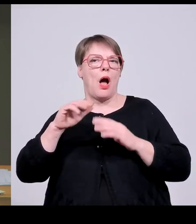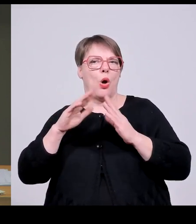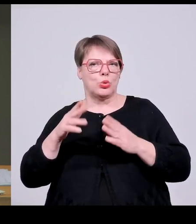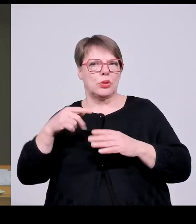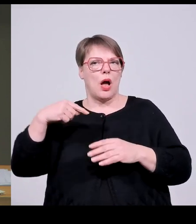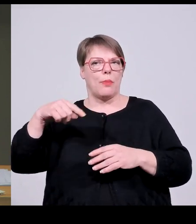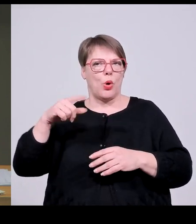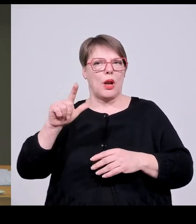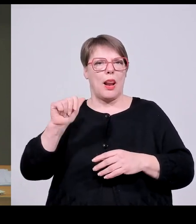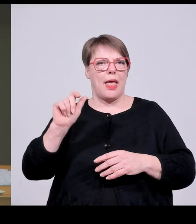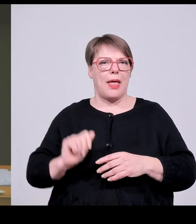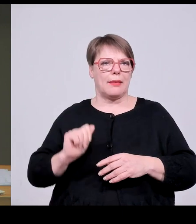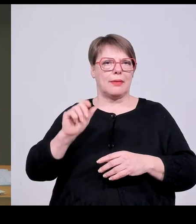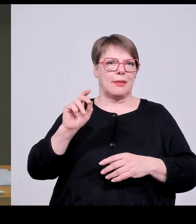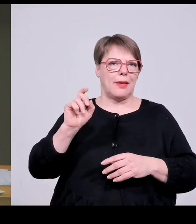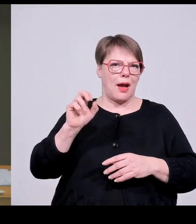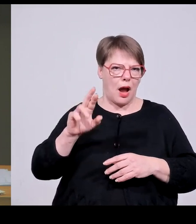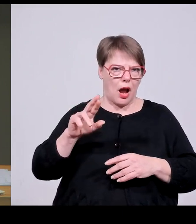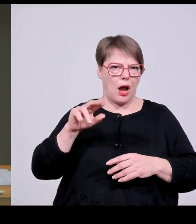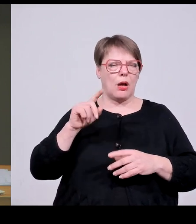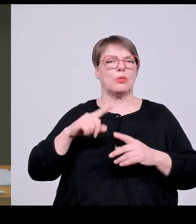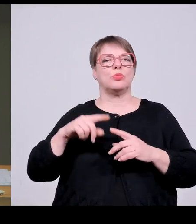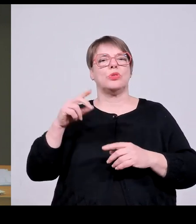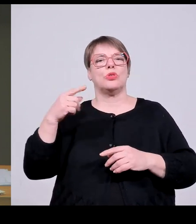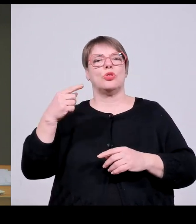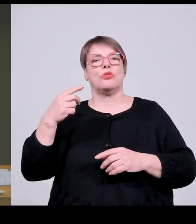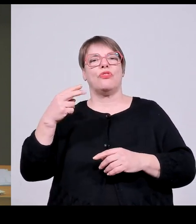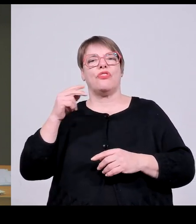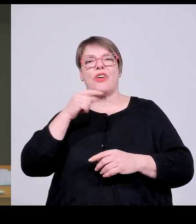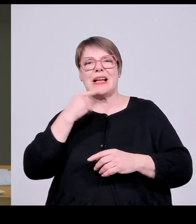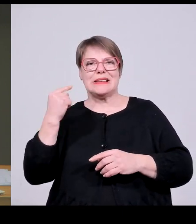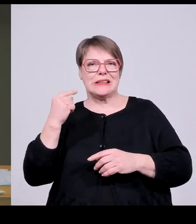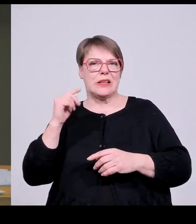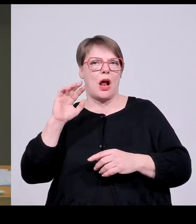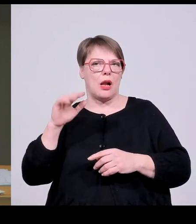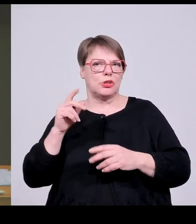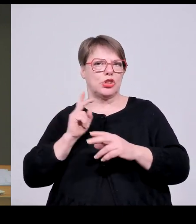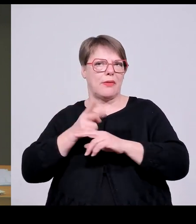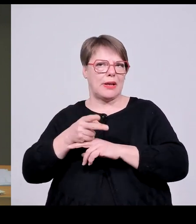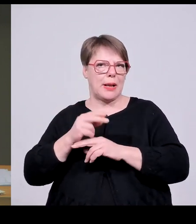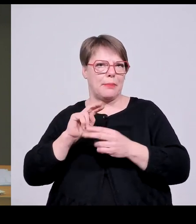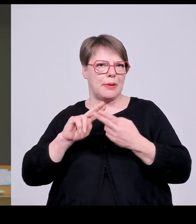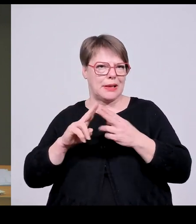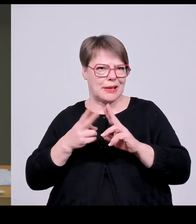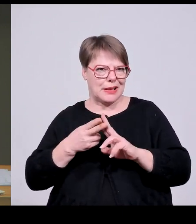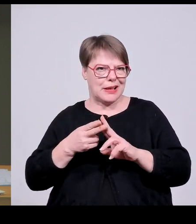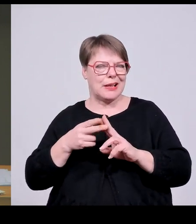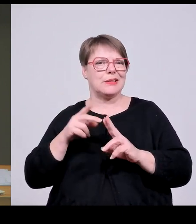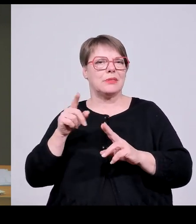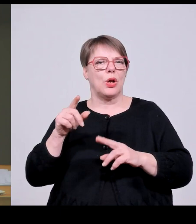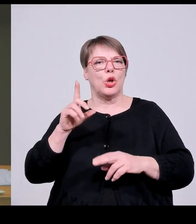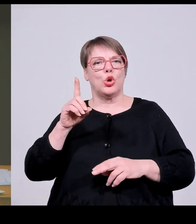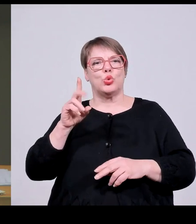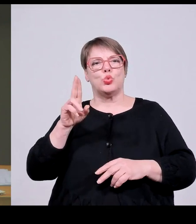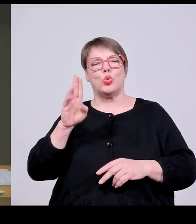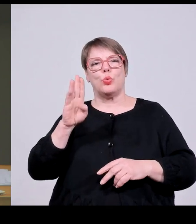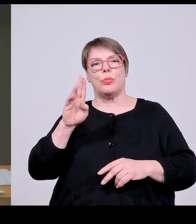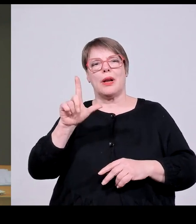Sofern in einer Zeile kein Kreuz oder mehrere Kreuze gemacht werden, wird dies für den jeweiligen Wahlvorschlag als ungültige Stimme gezählt. Stimmzettel, die zusätzliche